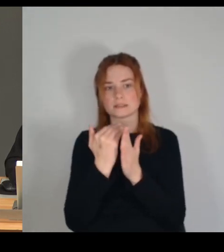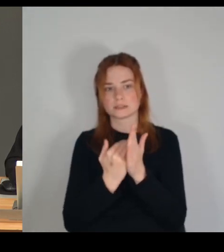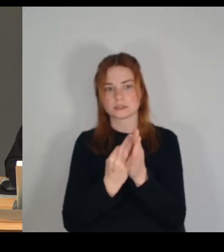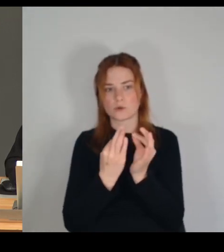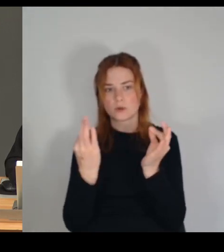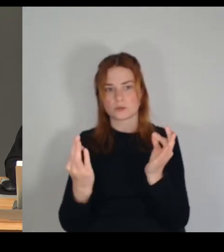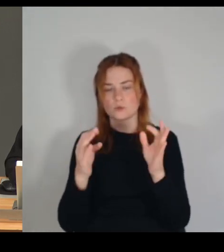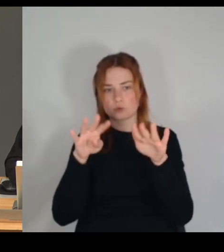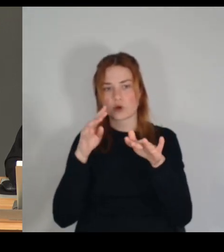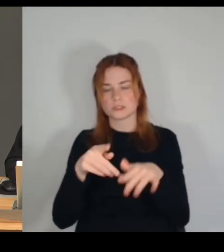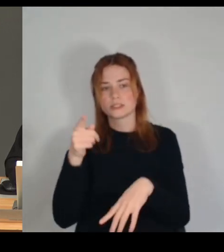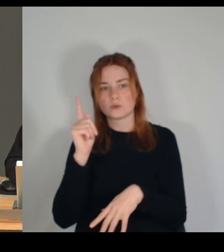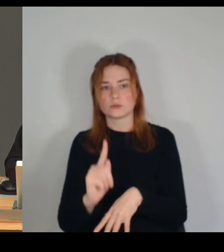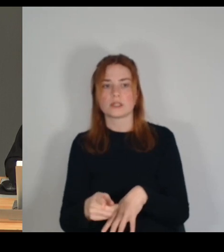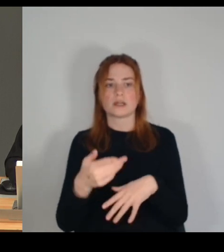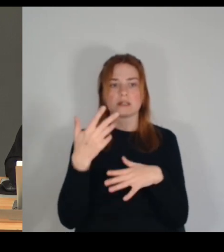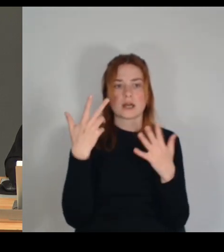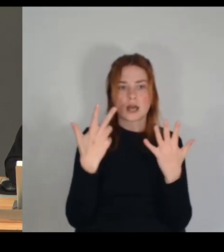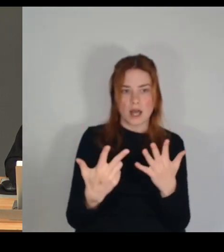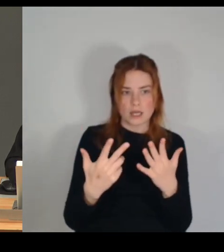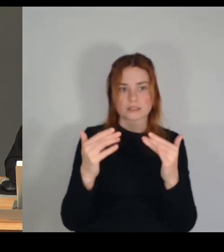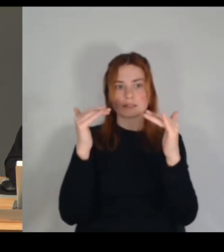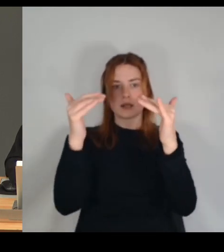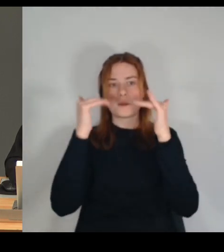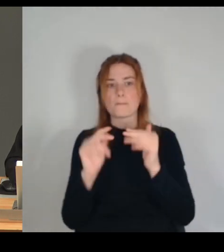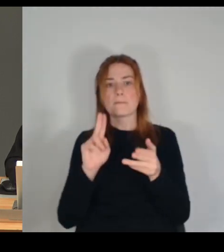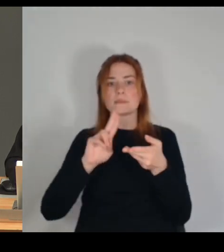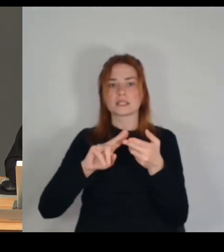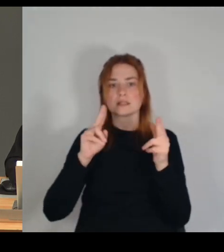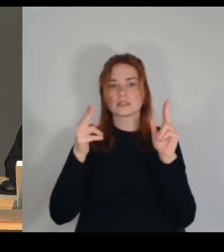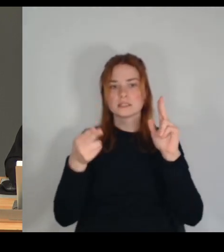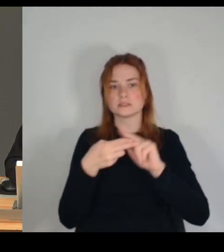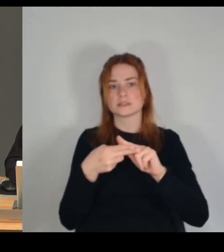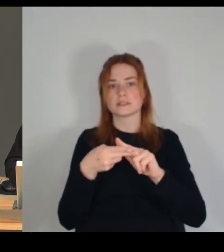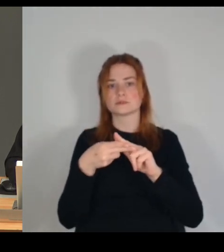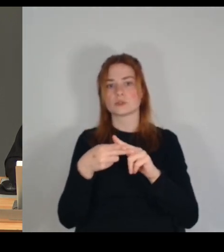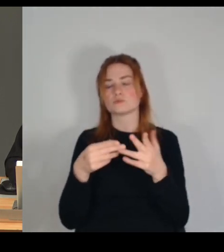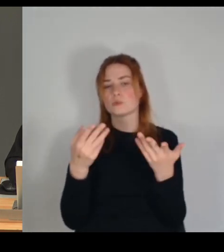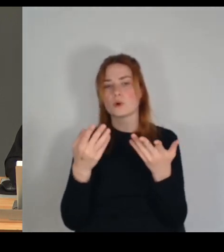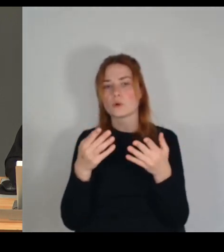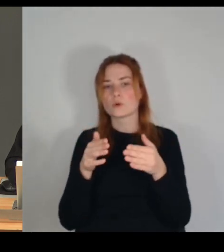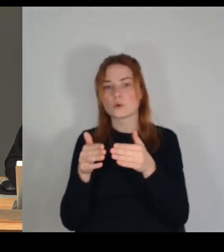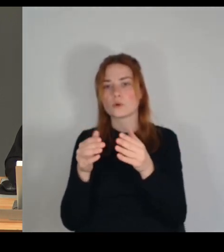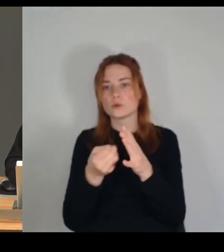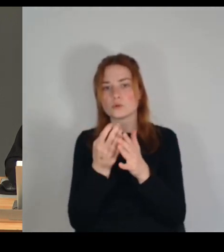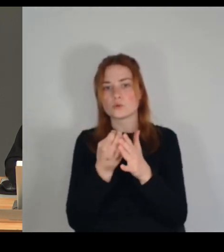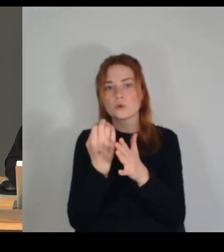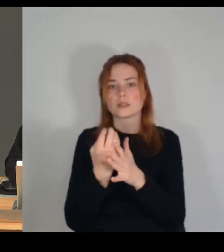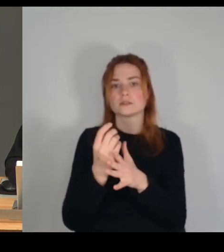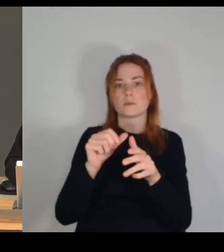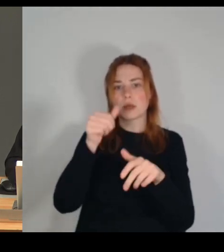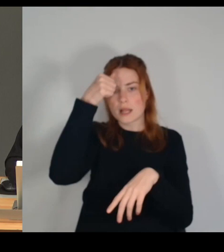Bildung, den Tagesordnungspunkt zehn Drucksache 19 1057, die Wahl eines Mitglieds und eines stellvertretenden Mitglieds des Kuratoriums